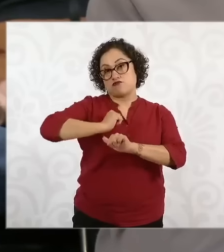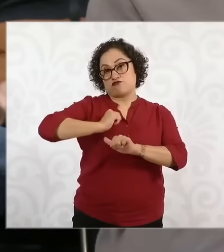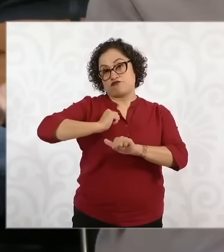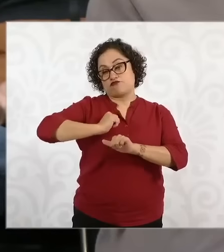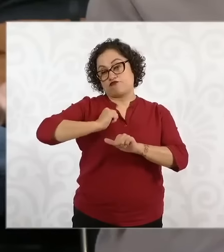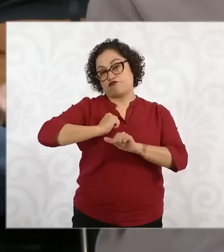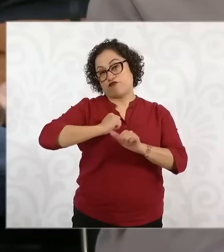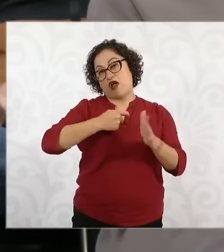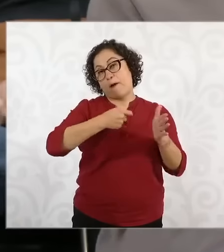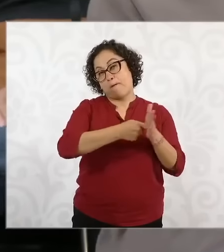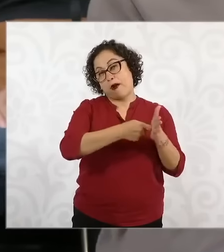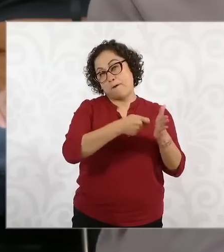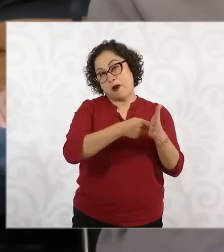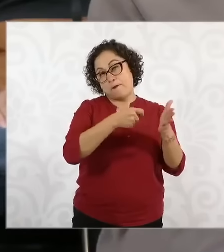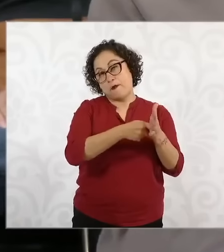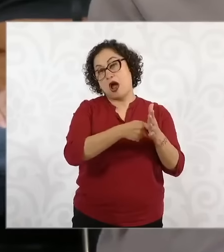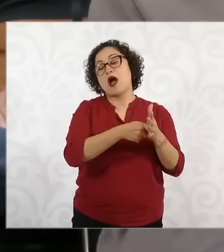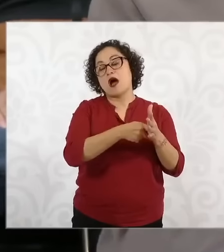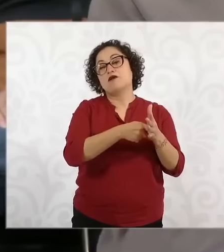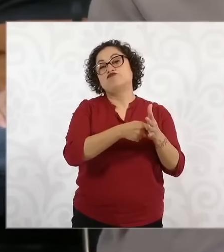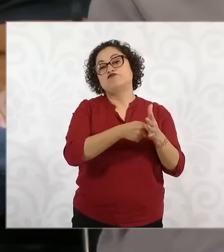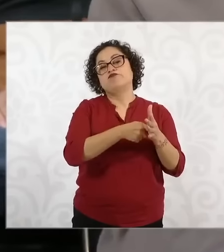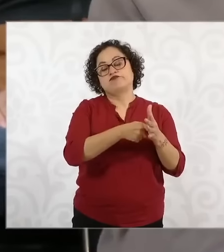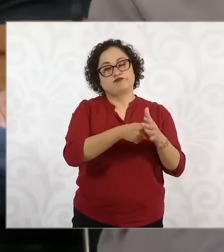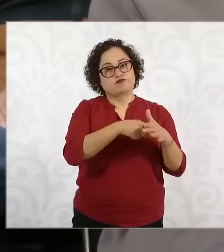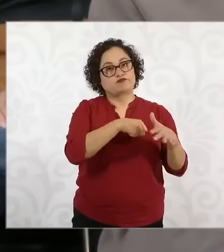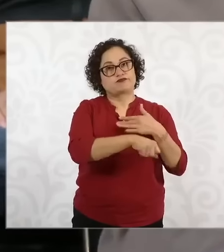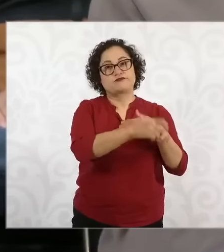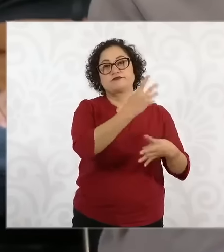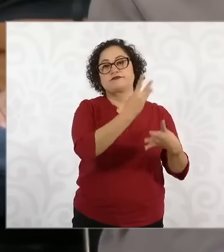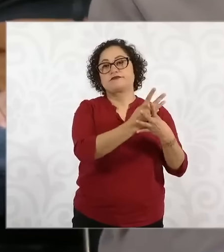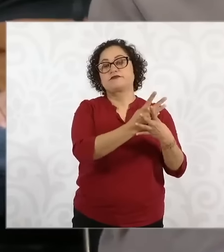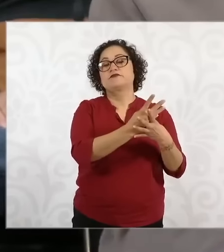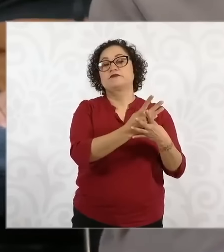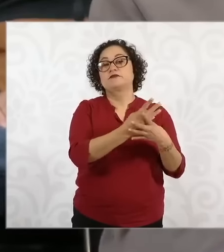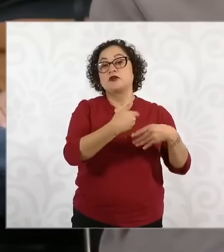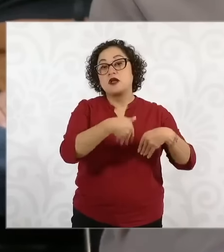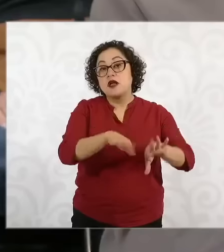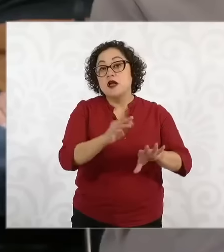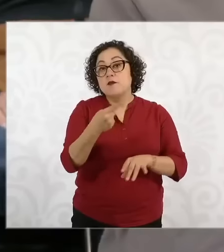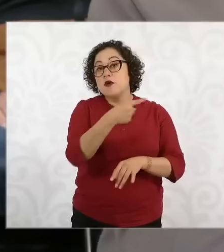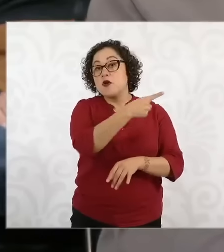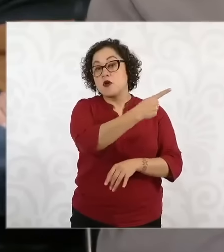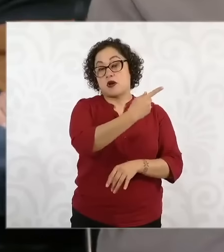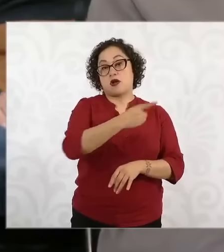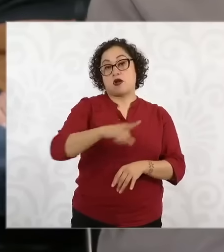a que pues en la Casa Blanca eh dijeron que no habían participado en este operativo. Eh,